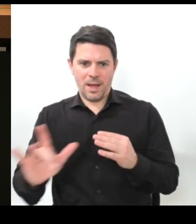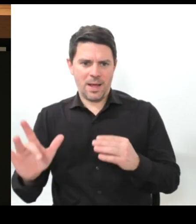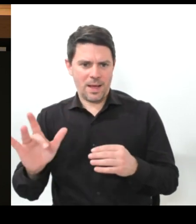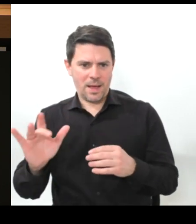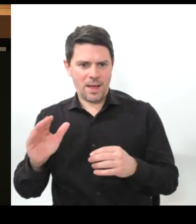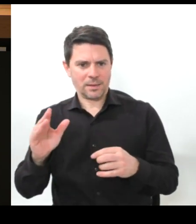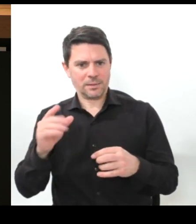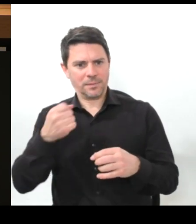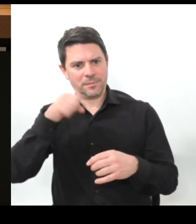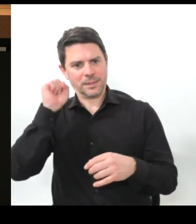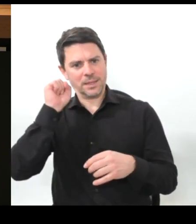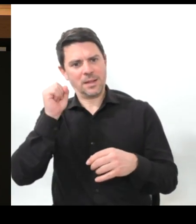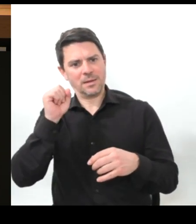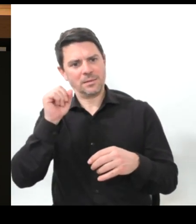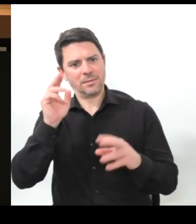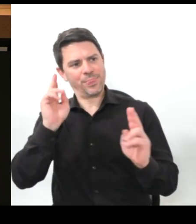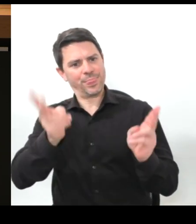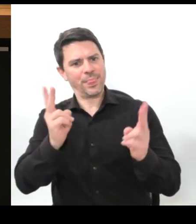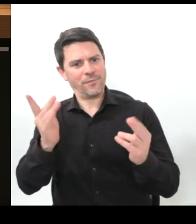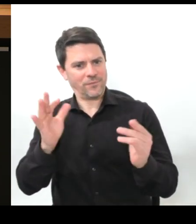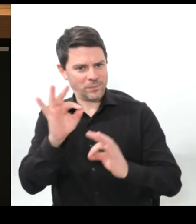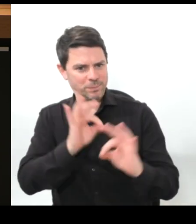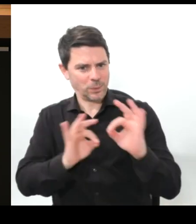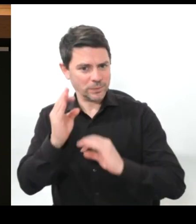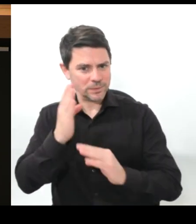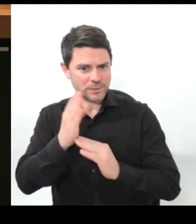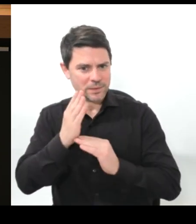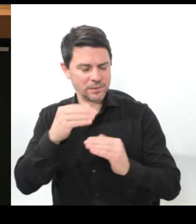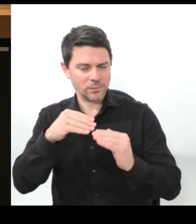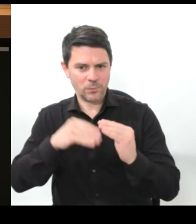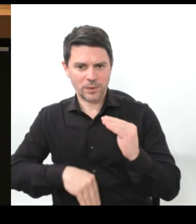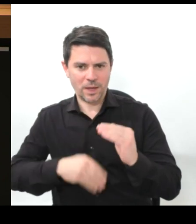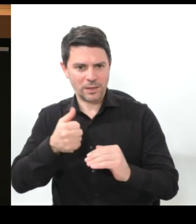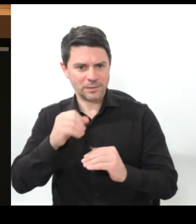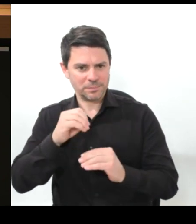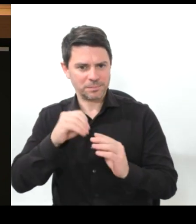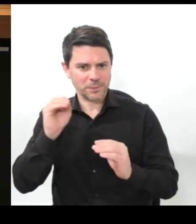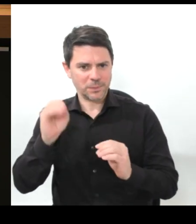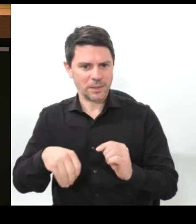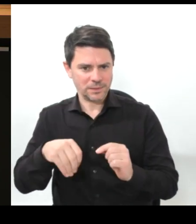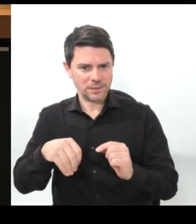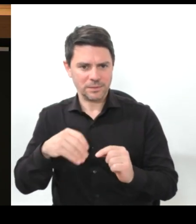dann verschärfen wir die soziale Situation in der Stadt. Auch aus klimapolitischen Gründen ist es nicht gut, wenn